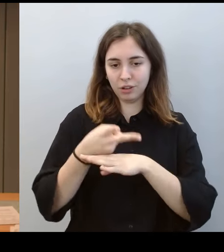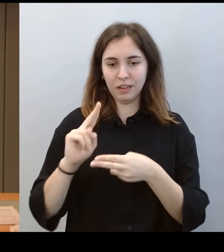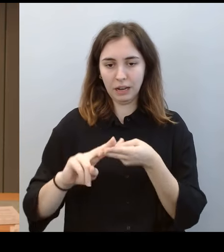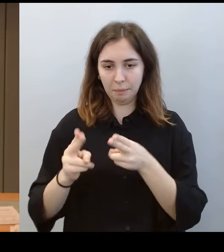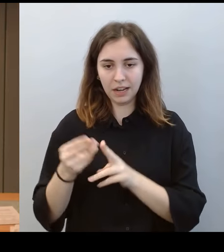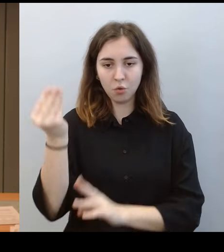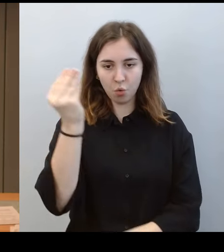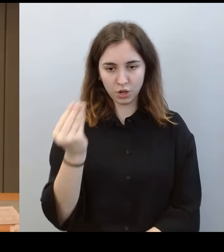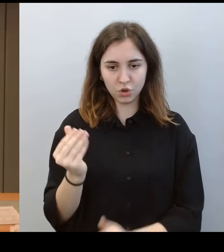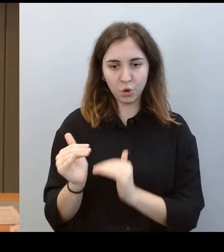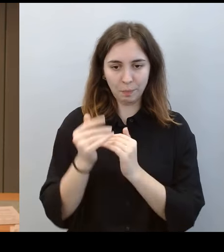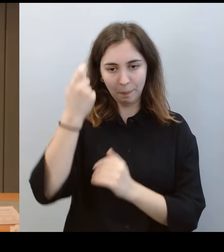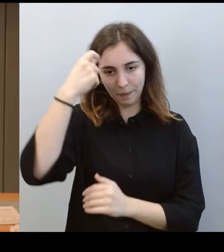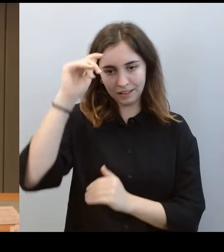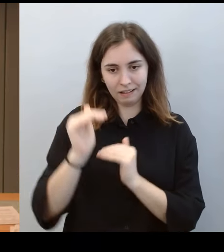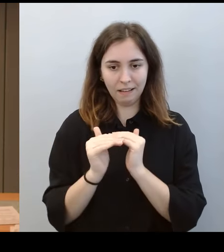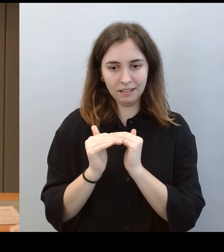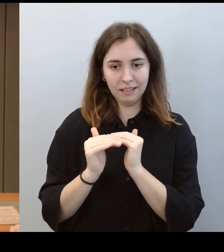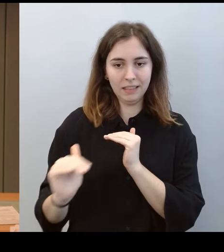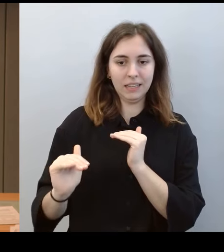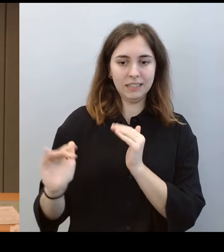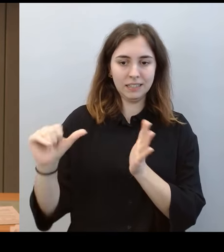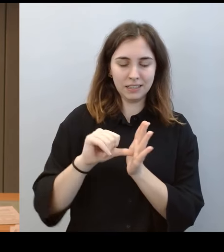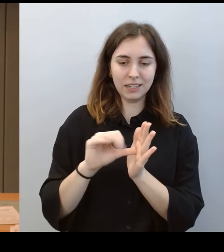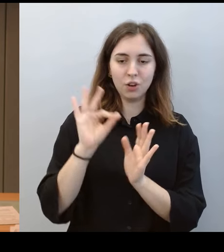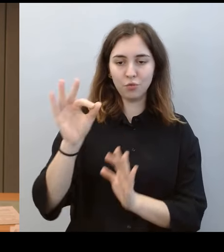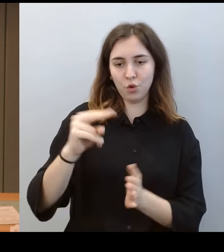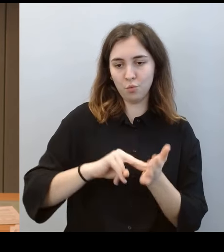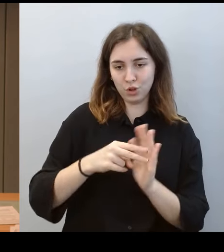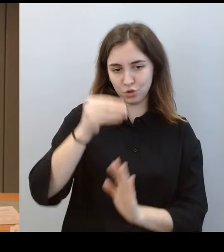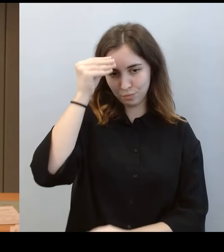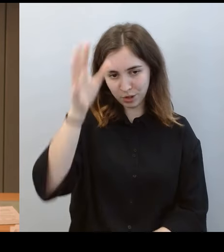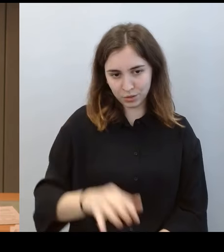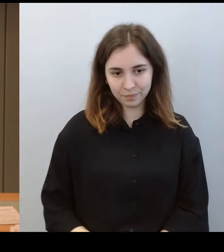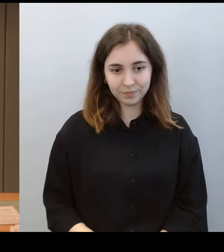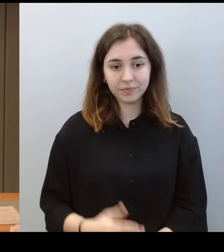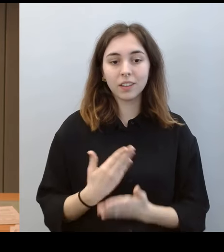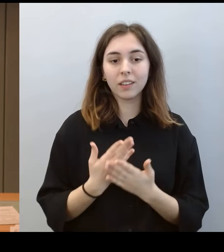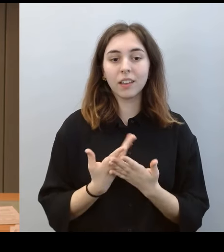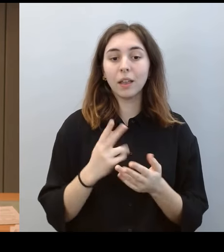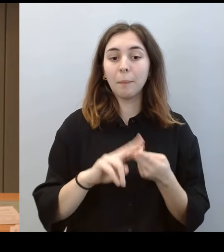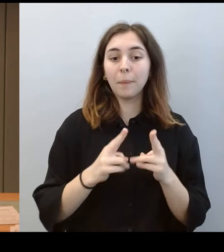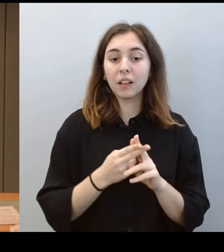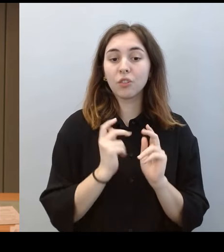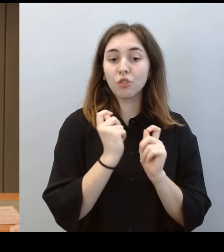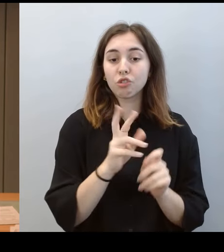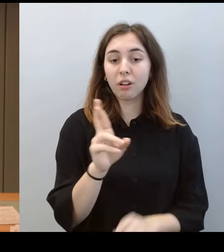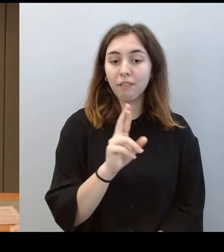politische Bildung. Als Mitglied war vorgeschlagen der Abgeordnete Karsten Woldeit. Abgegebene